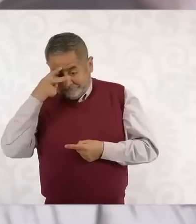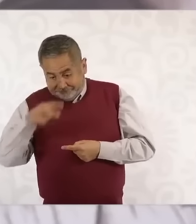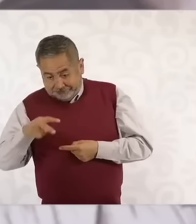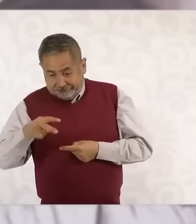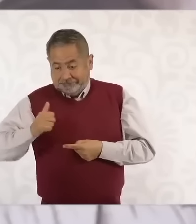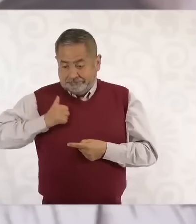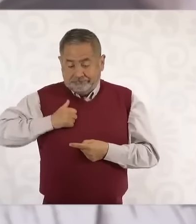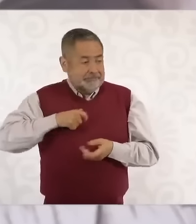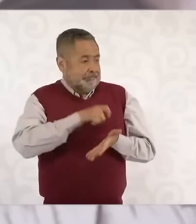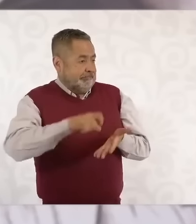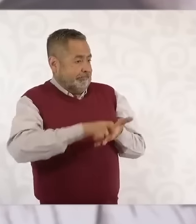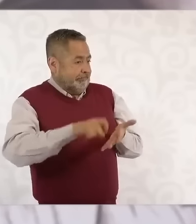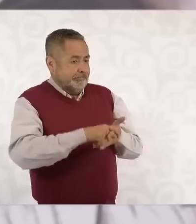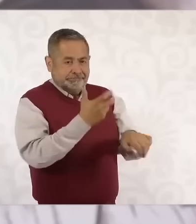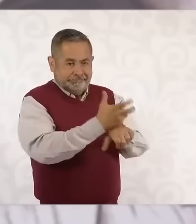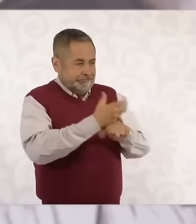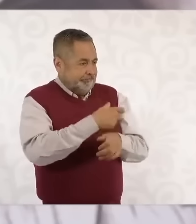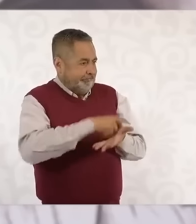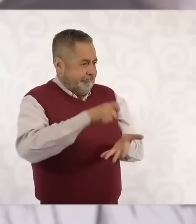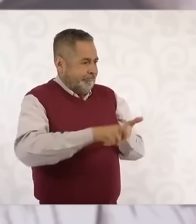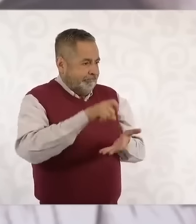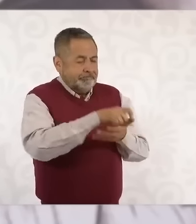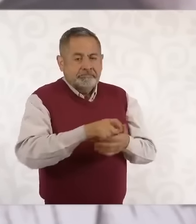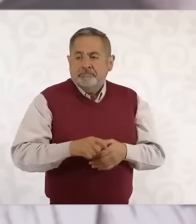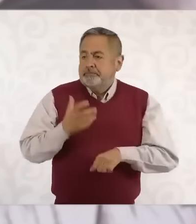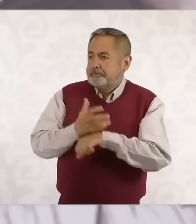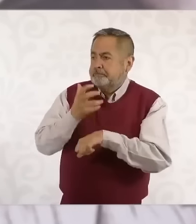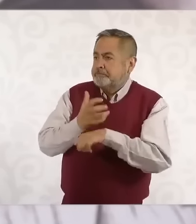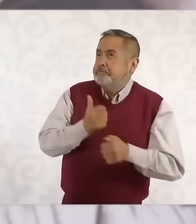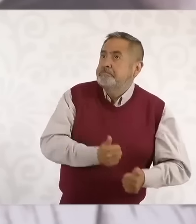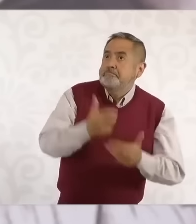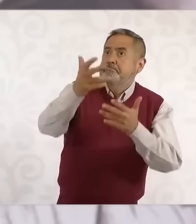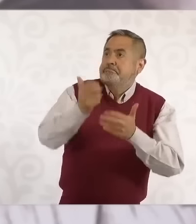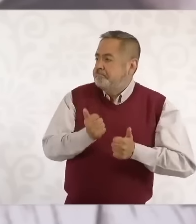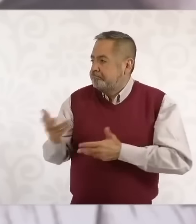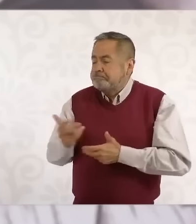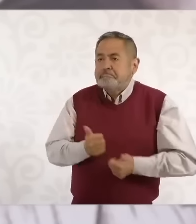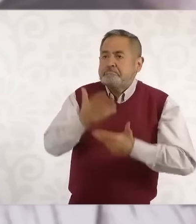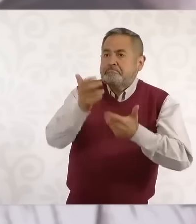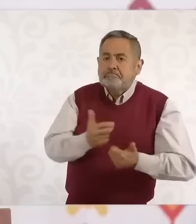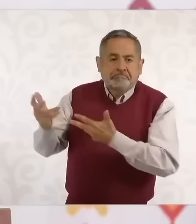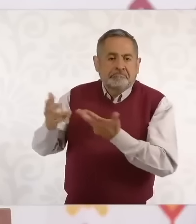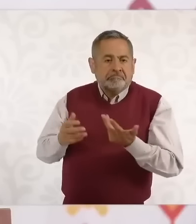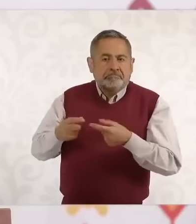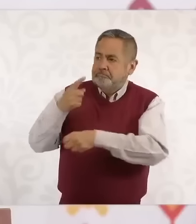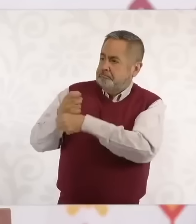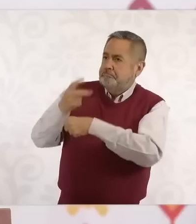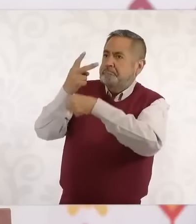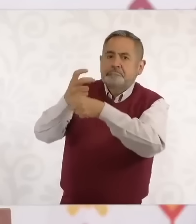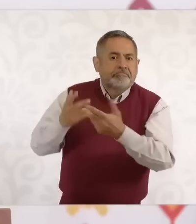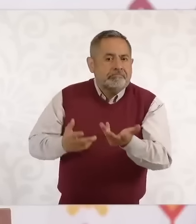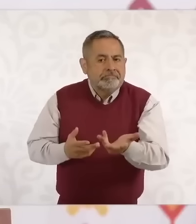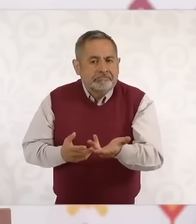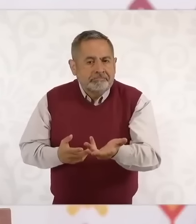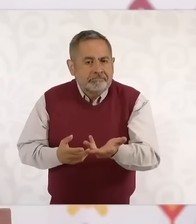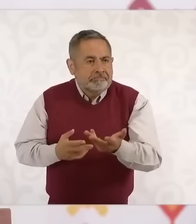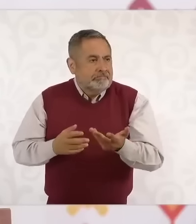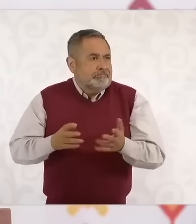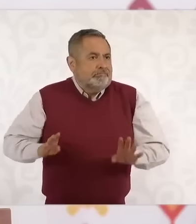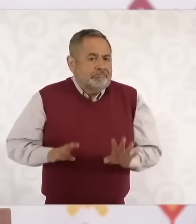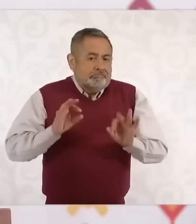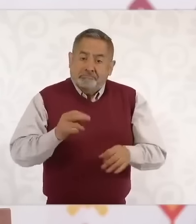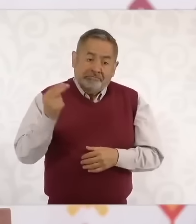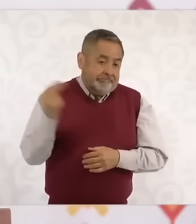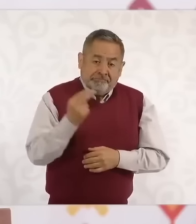es la inmensa mayoría de sus exportaciones. Es eh no solo estratégico, sino indispensable.